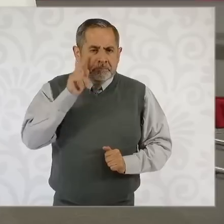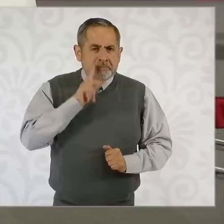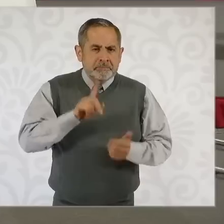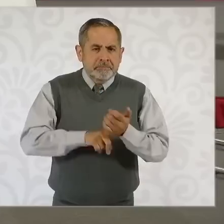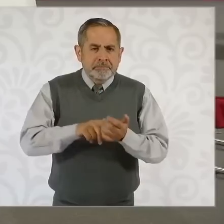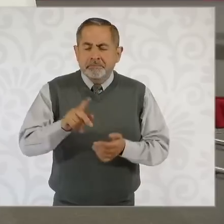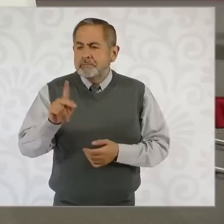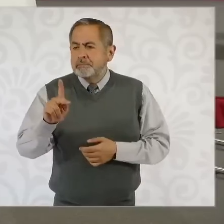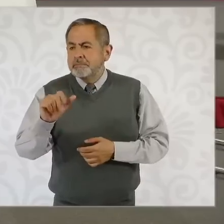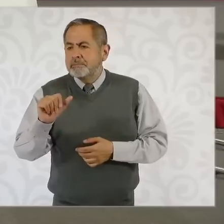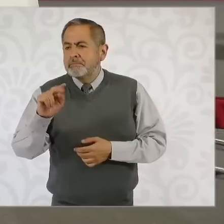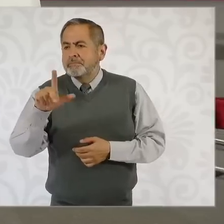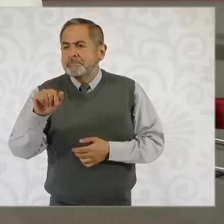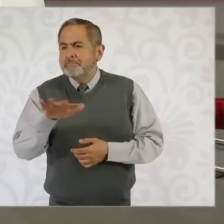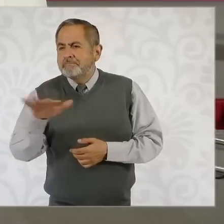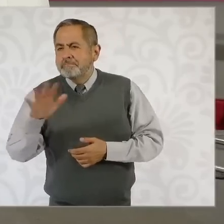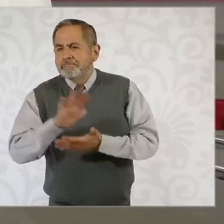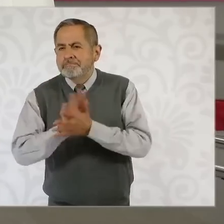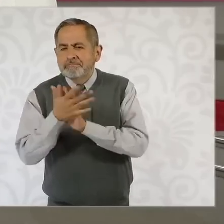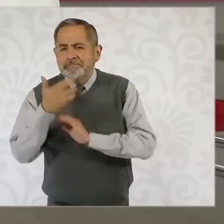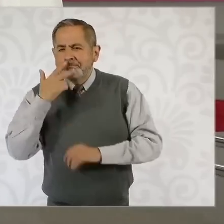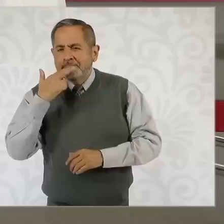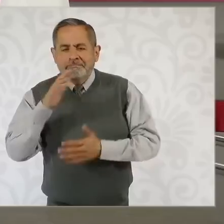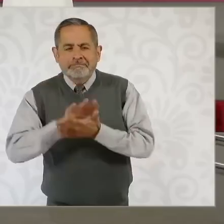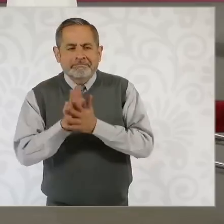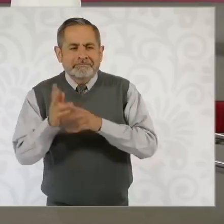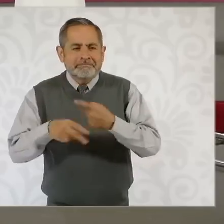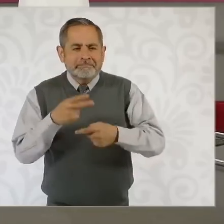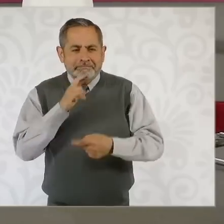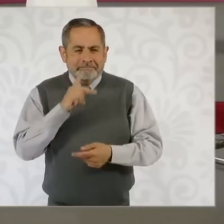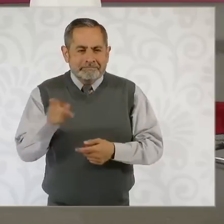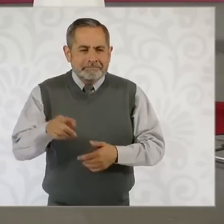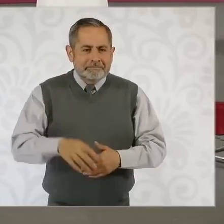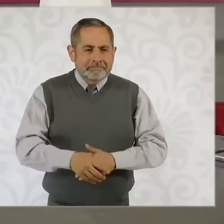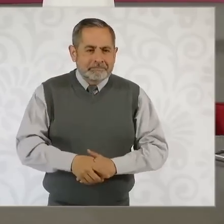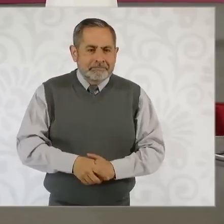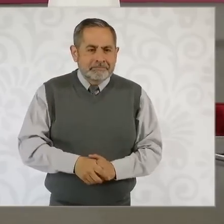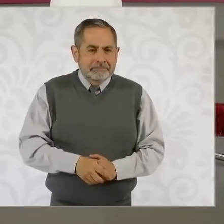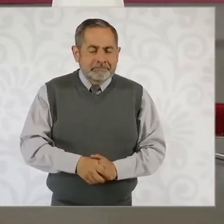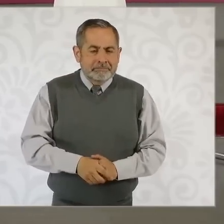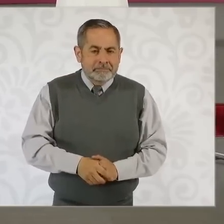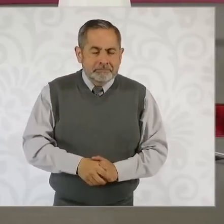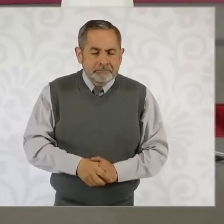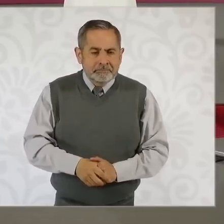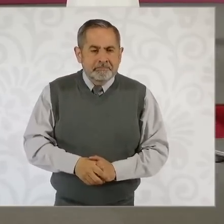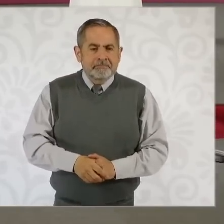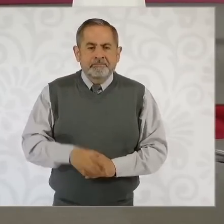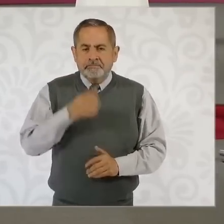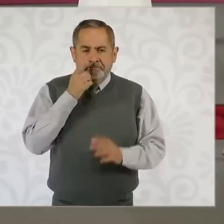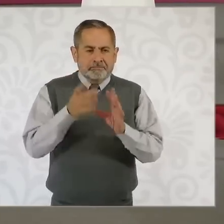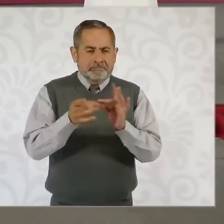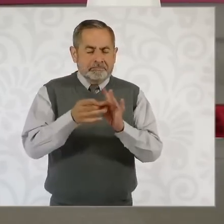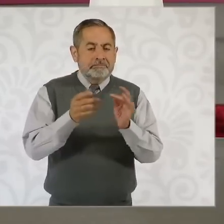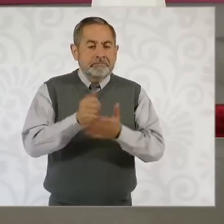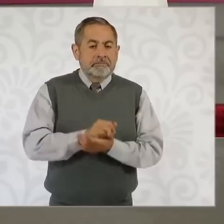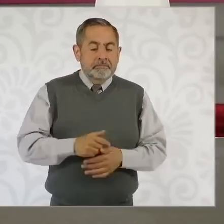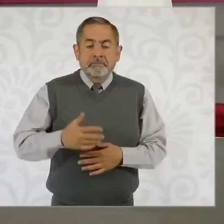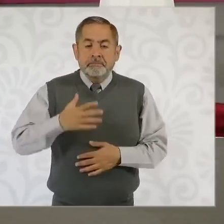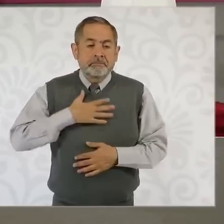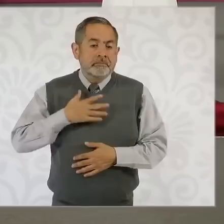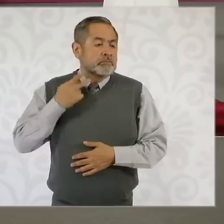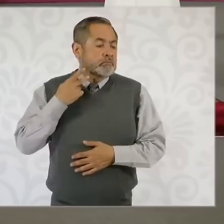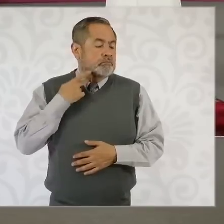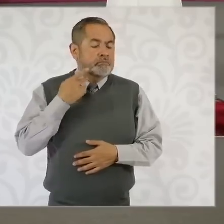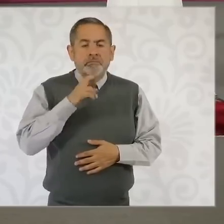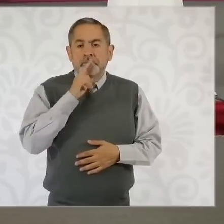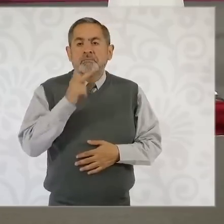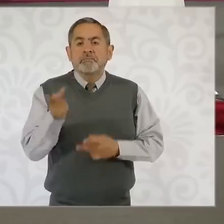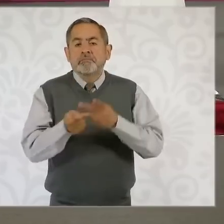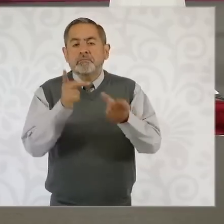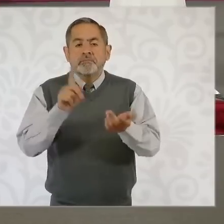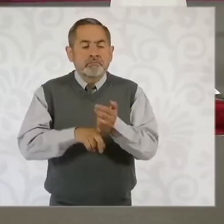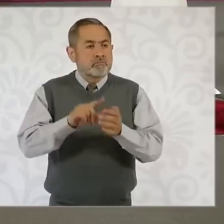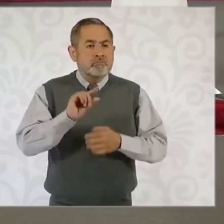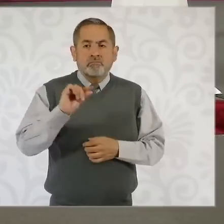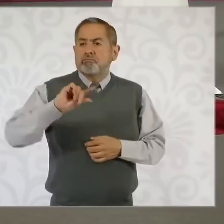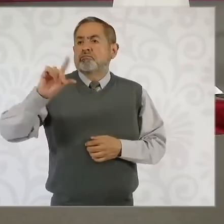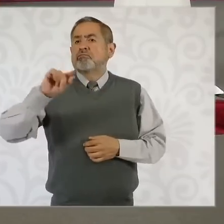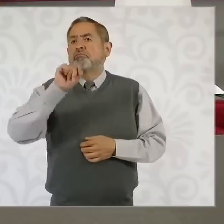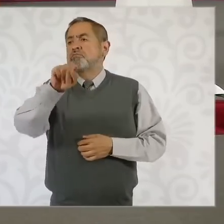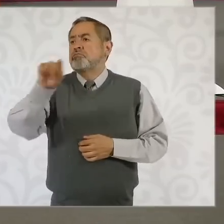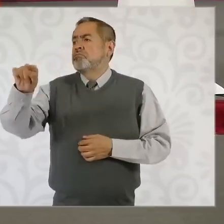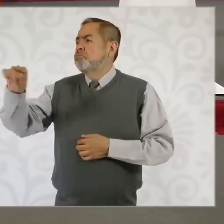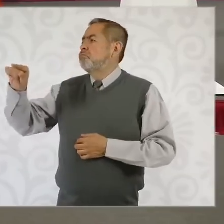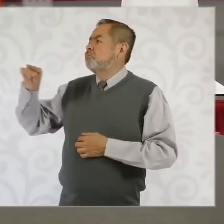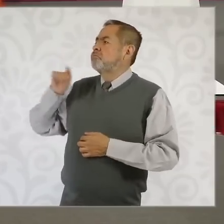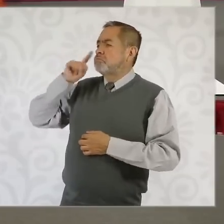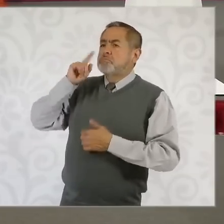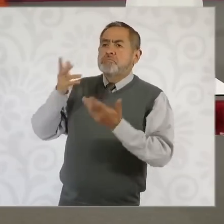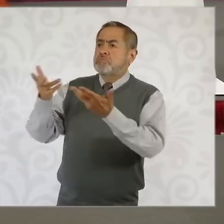mejor bueno dice es nuestra política consultar a múltiples autoridades los recursos para proveer